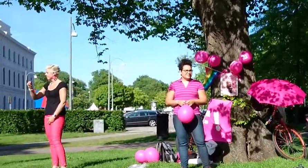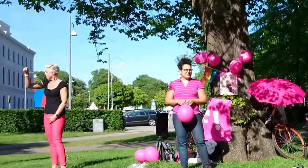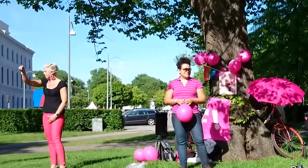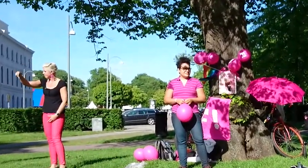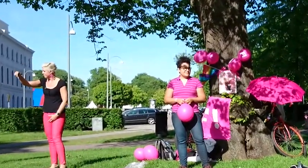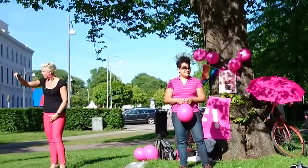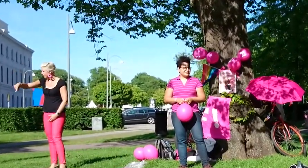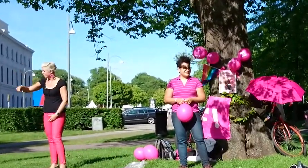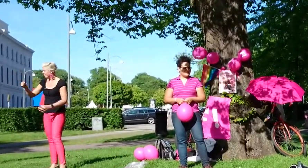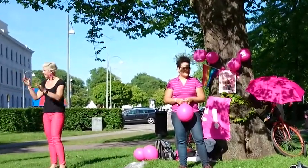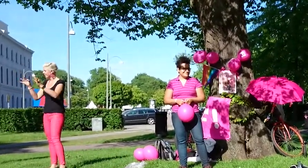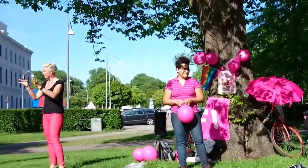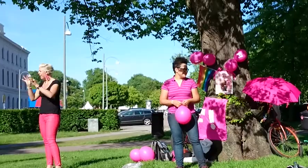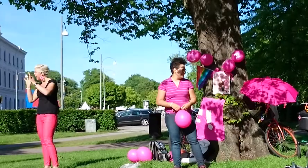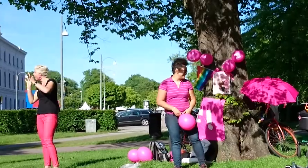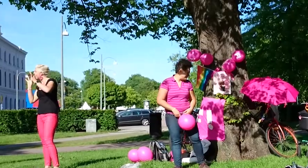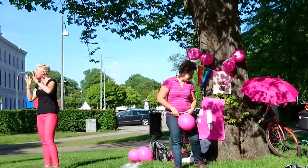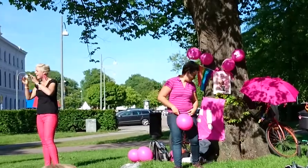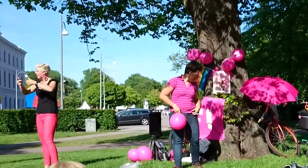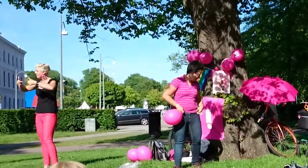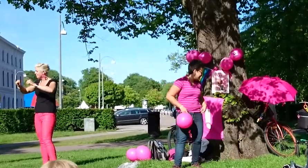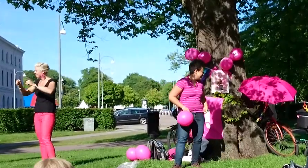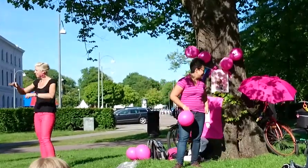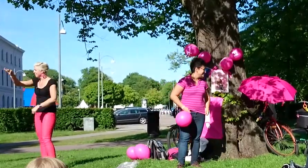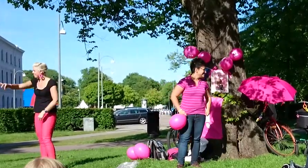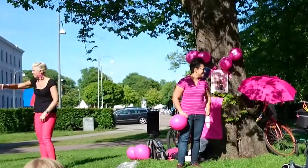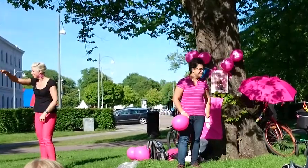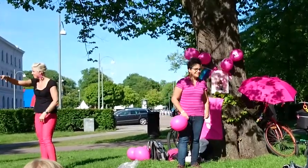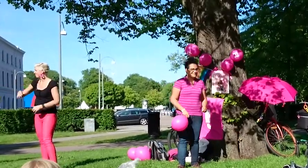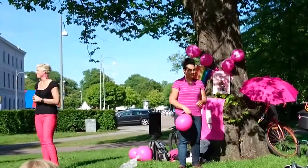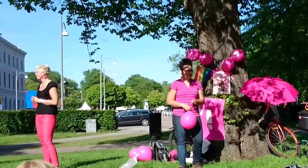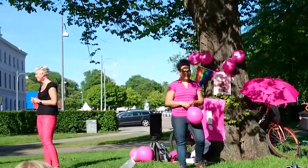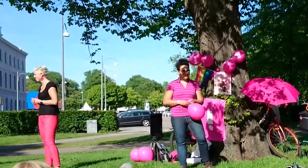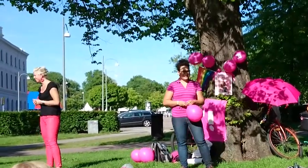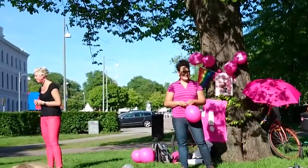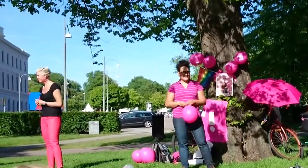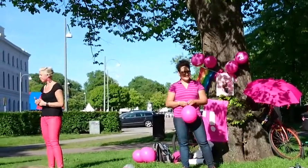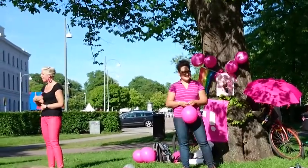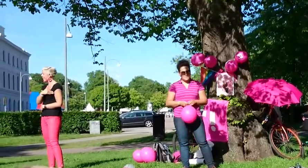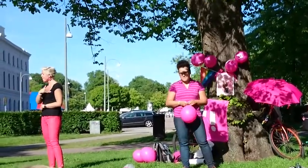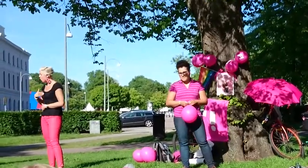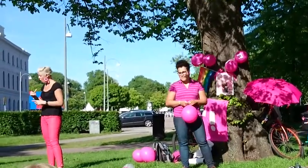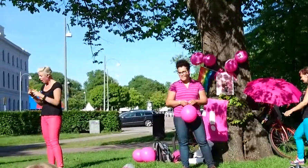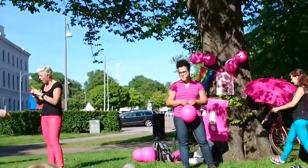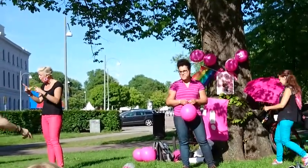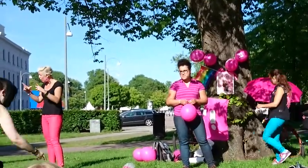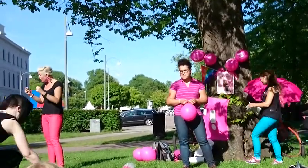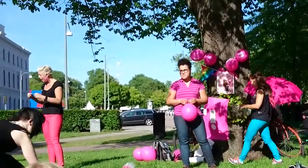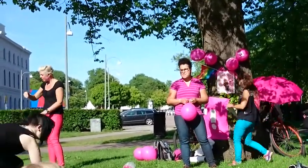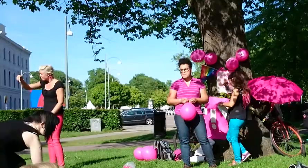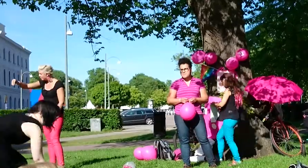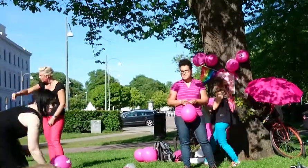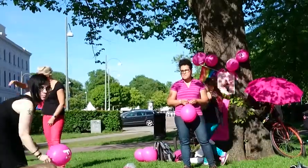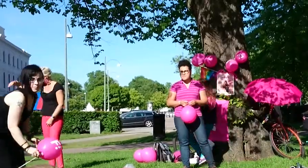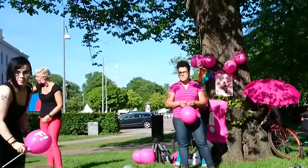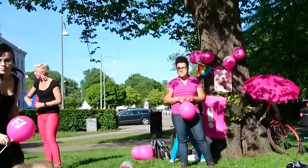slickade igen kuvertet och såg på när valförrättaren stoppade ned vårt kuvert i den där boxen.